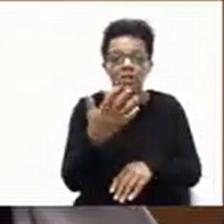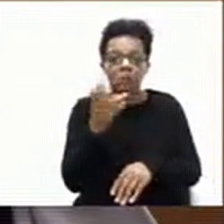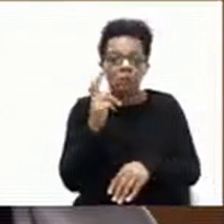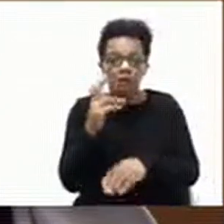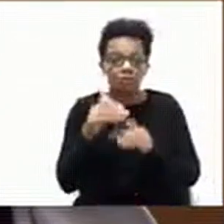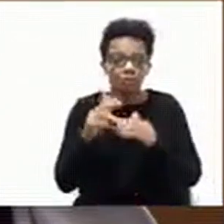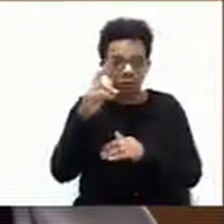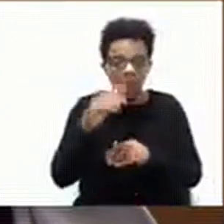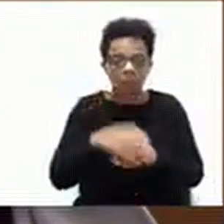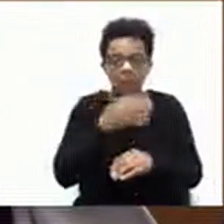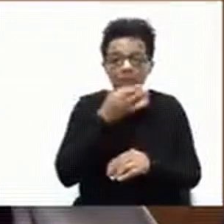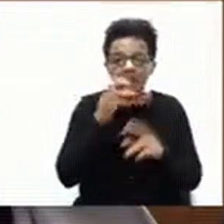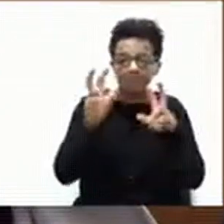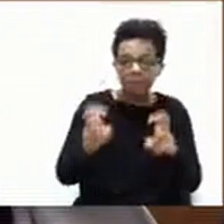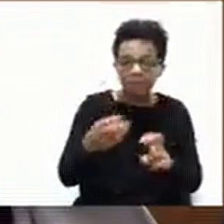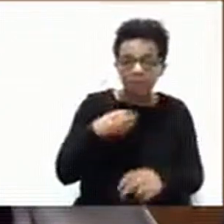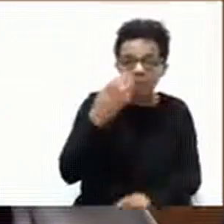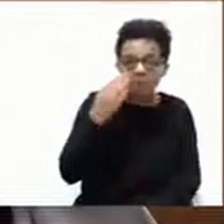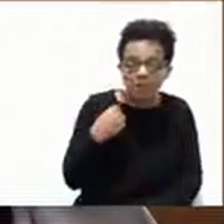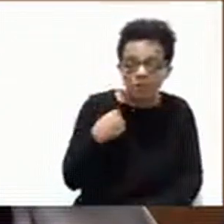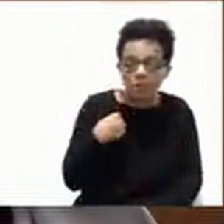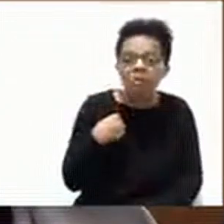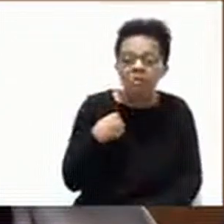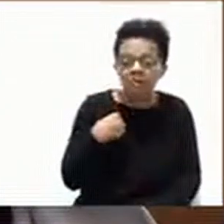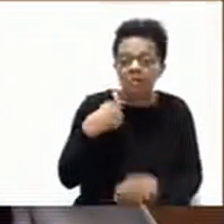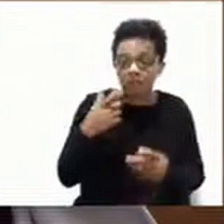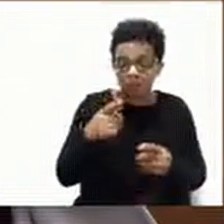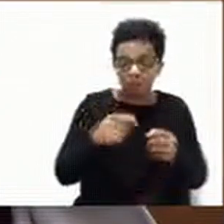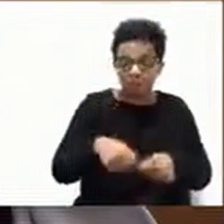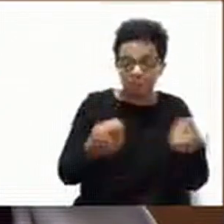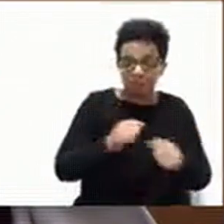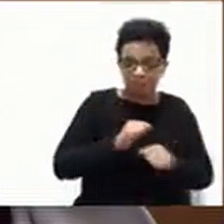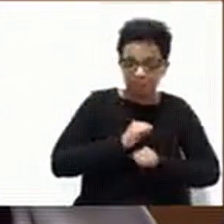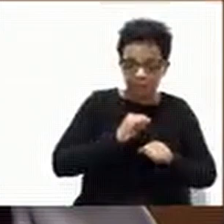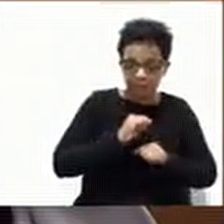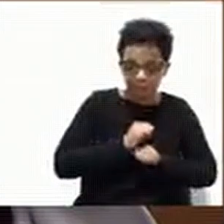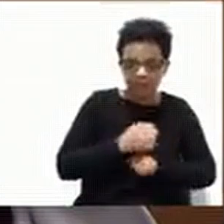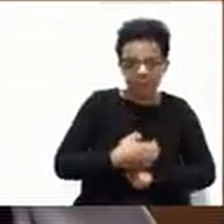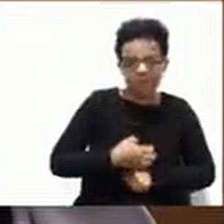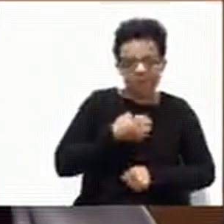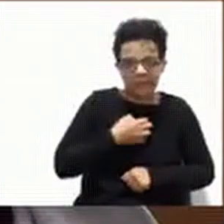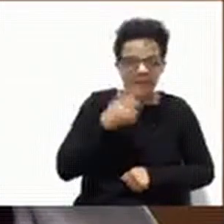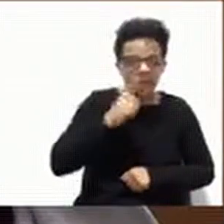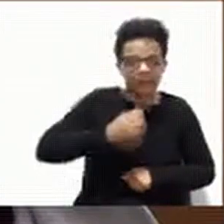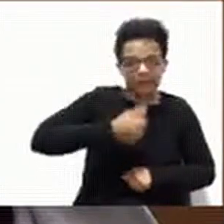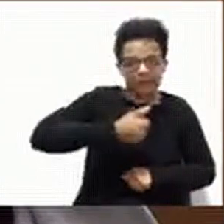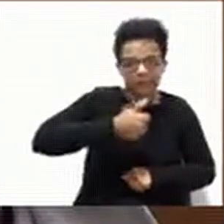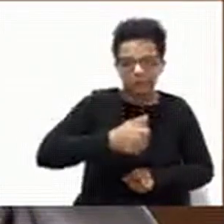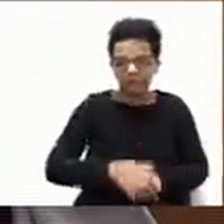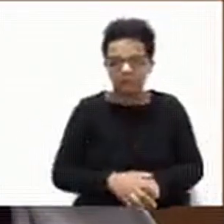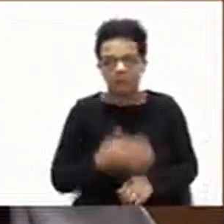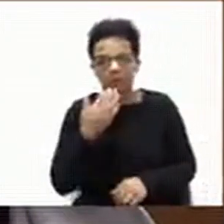que considero, que o Evoluir Oeiras considera, mais pertinentes. Muito obrigada.